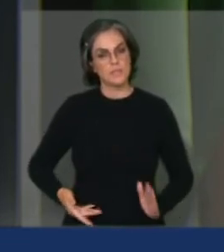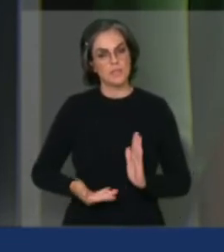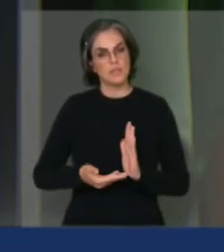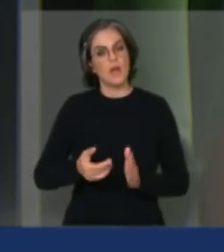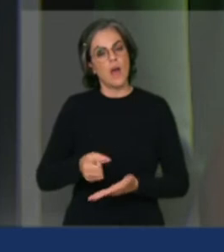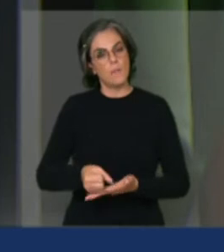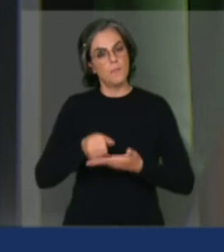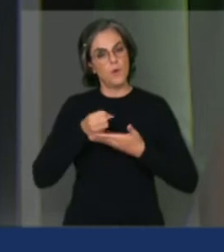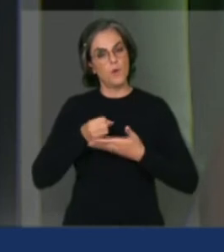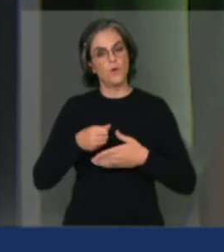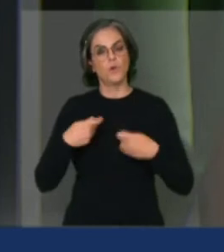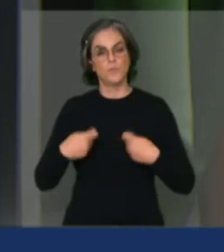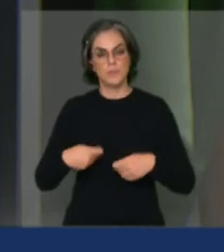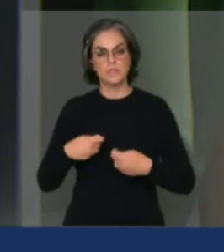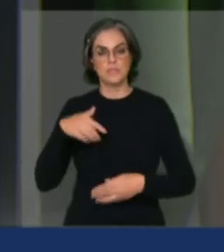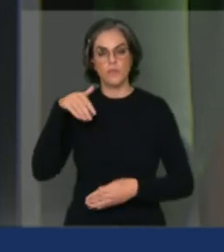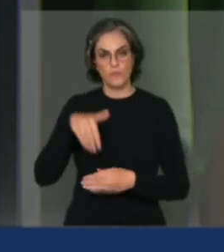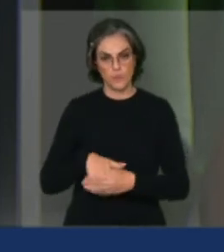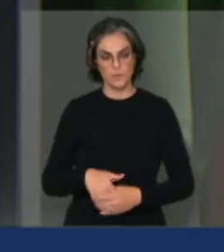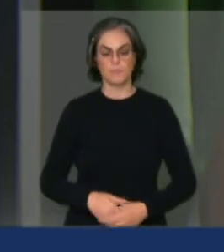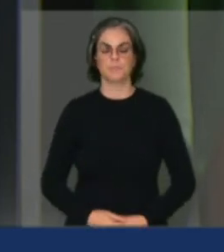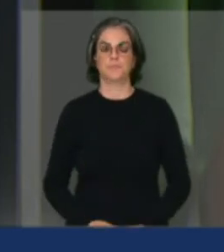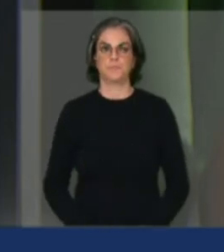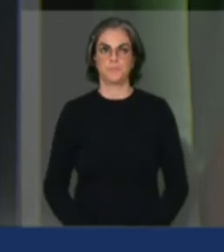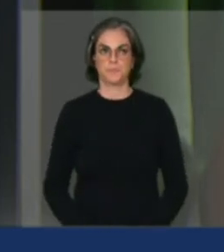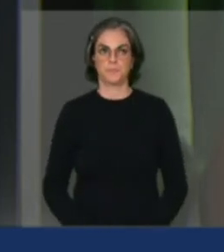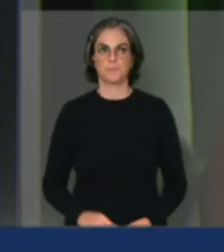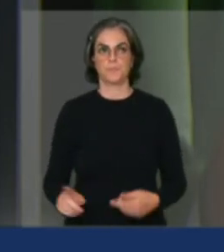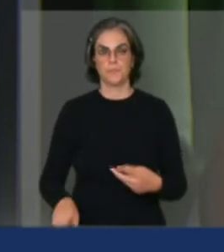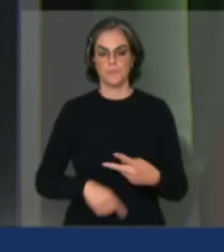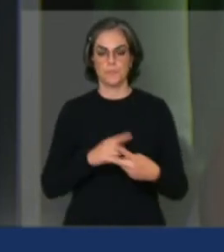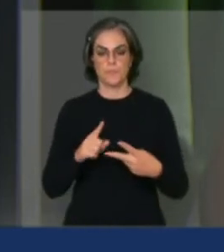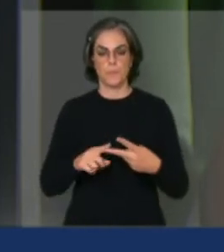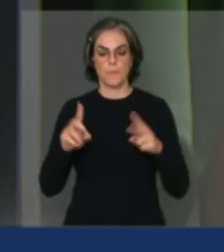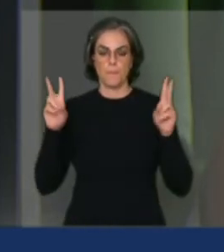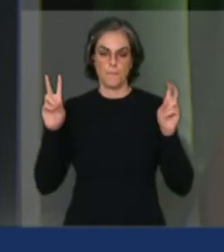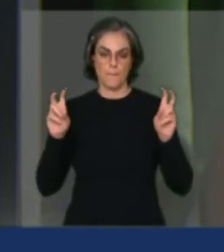COLOCAR EM VOTAÇÃO. SEGUNDO ASSUNTO QUE VENHO AQUI, É